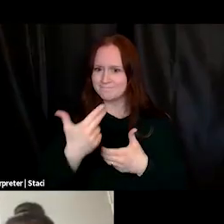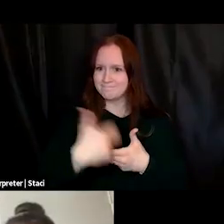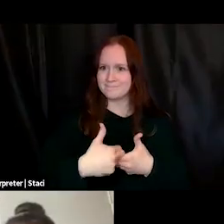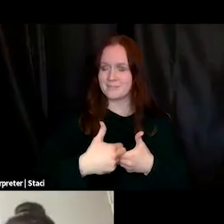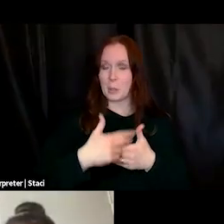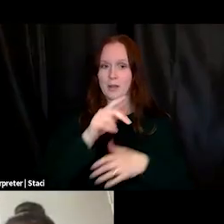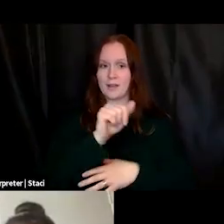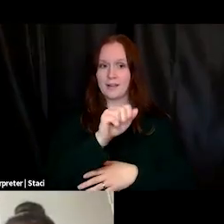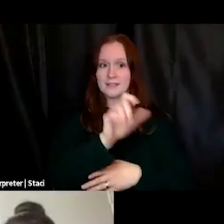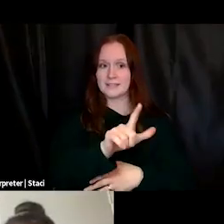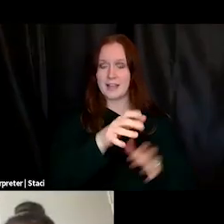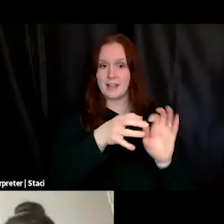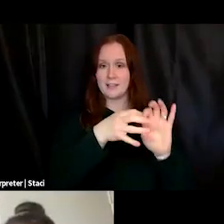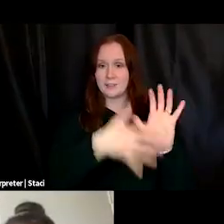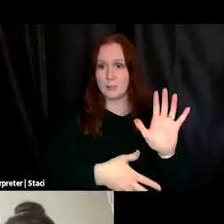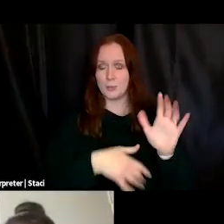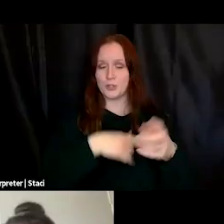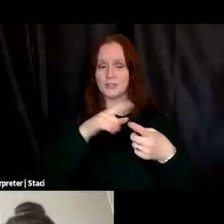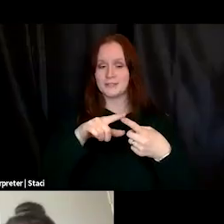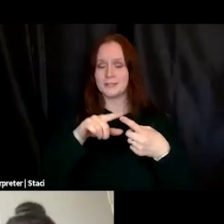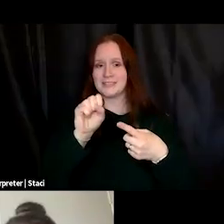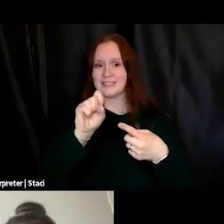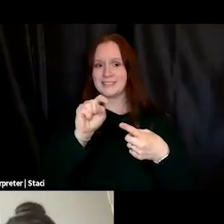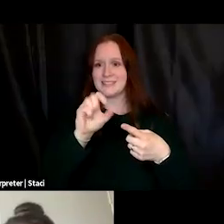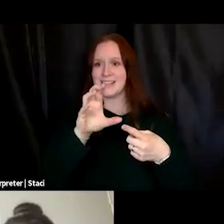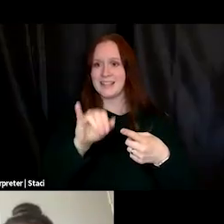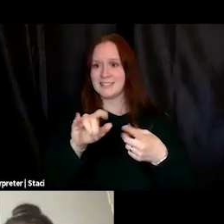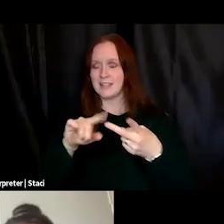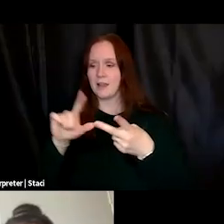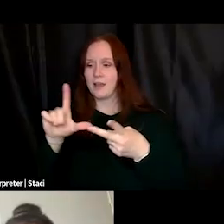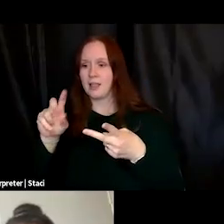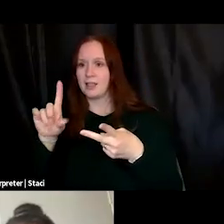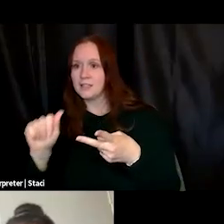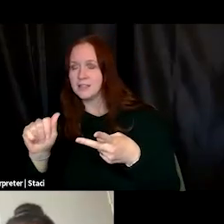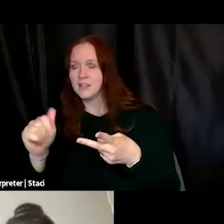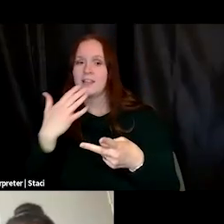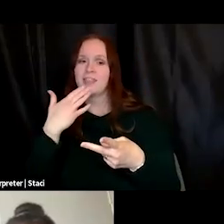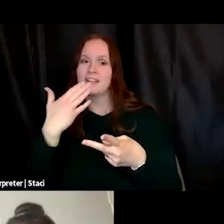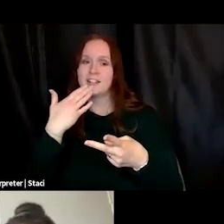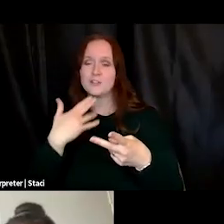al formulario de la encuesta después del webinar. Les pedimos que completen la evaluación